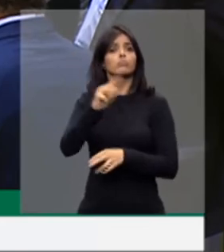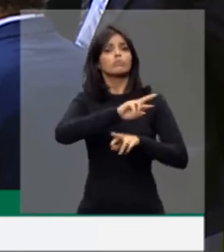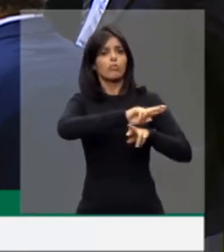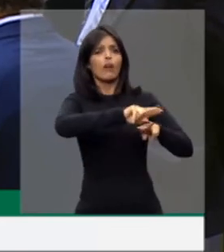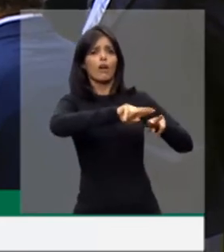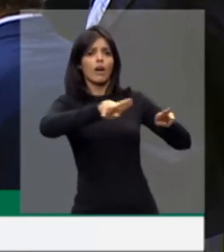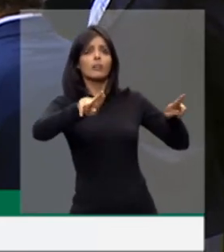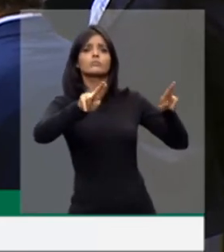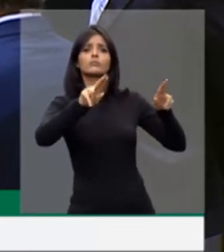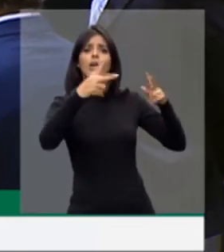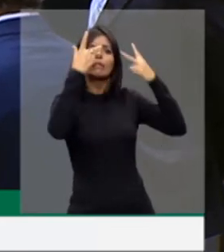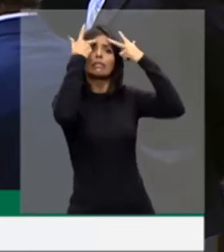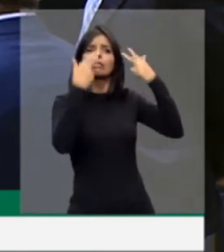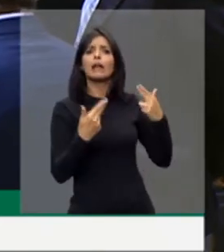COMO ÚNICA FONTE E DE OUTRO LADO A IMPORTÂNCIA DE UMA